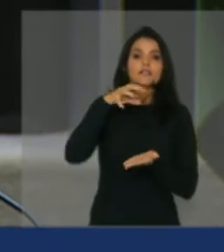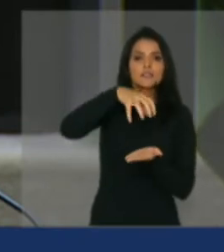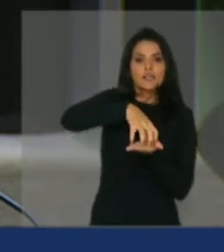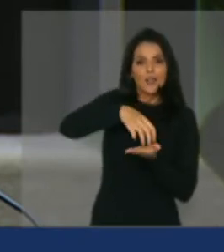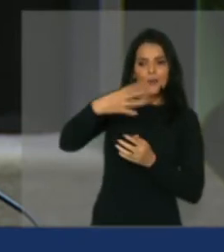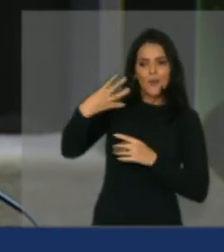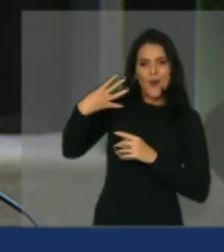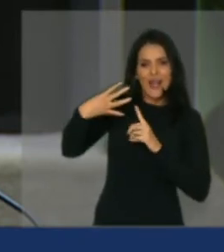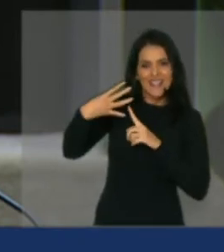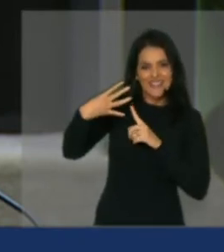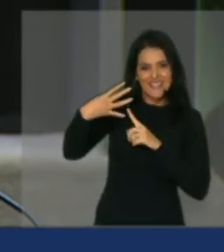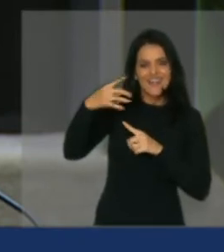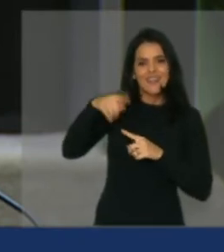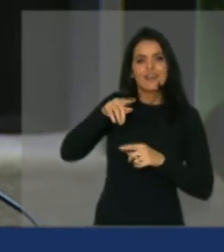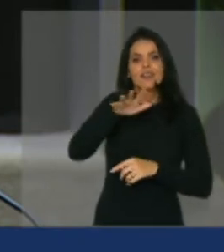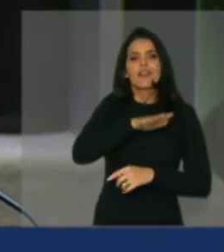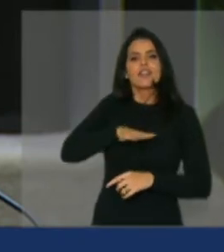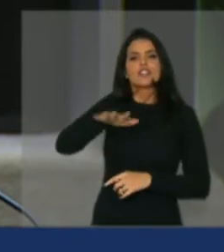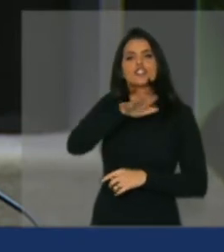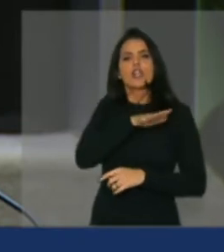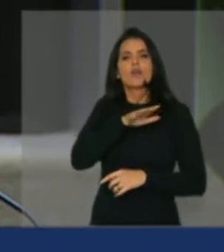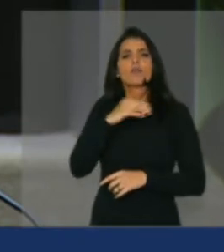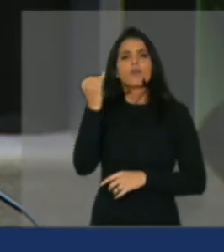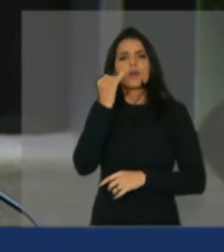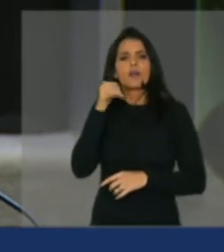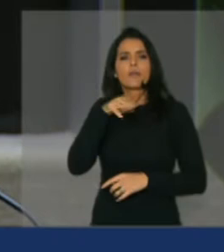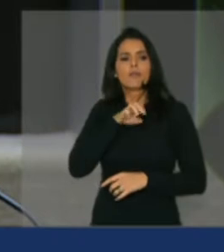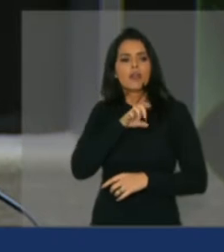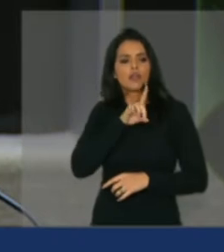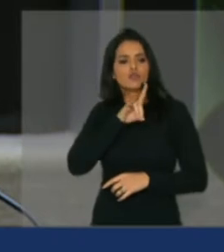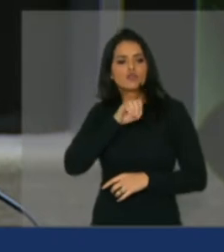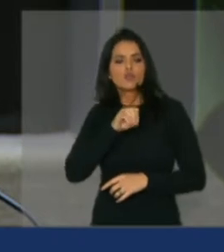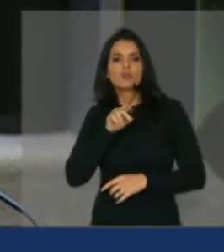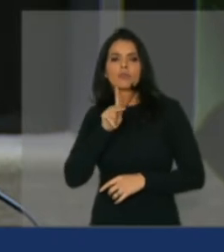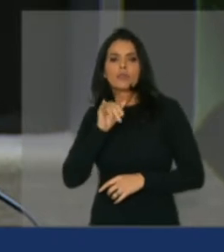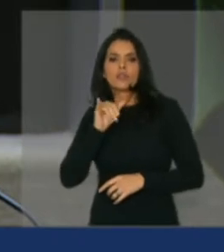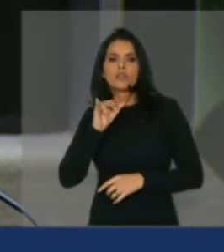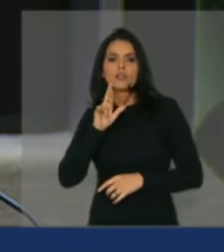MUITO IMPORTANTE, DE NOSSO ESTADO, PIRACICABA, A REGIÃO